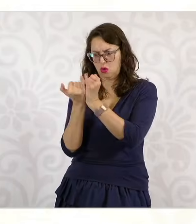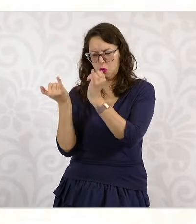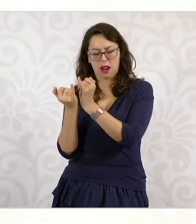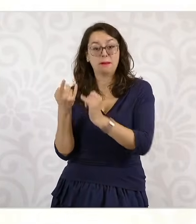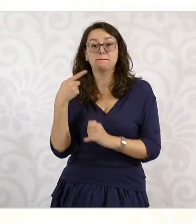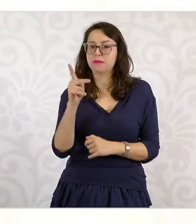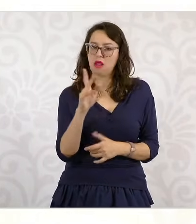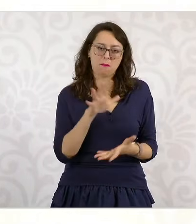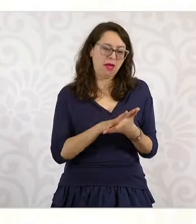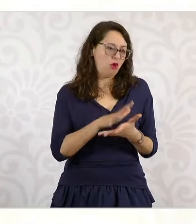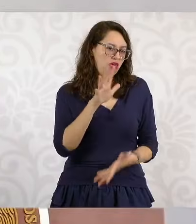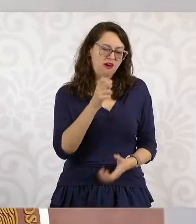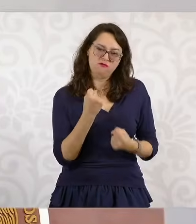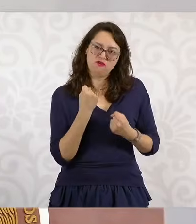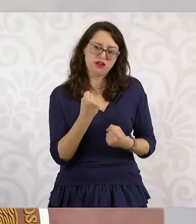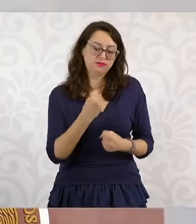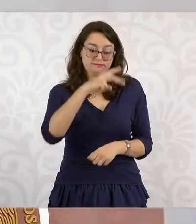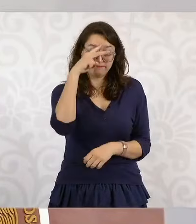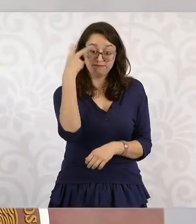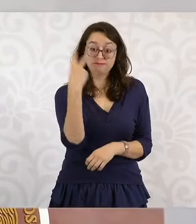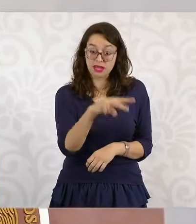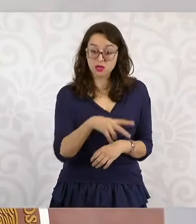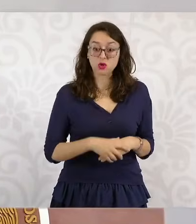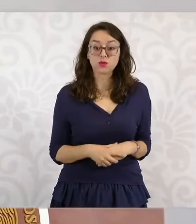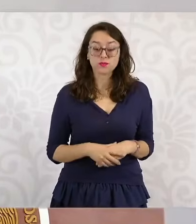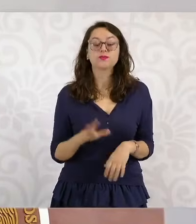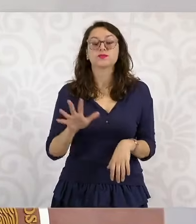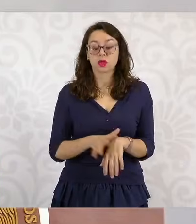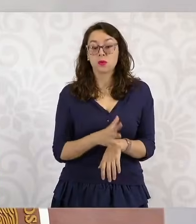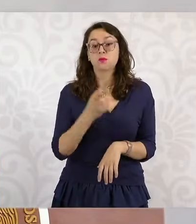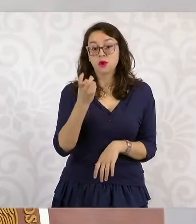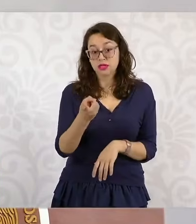Estados Unidos. Con eso, por favor, ya saben que pueden ir a nuestro sitio de internet, ahí pueden